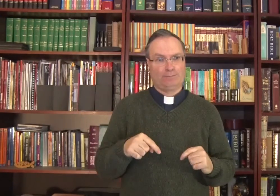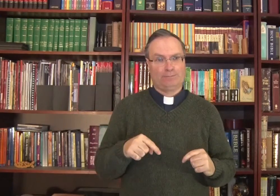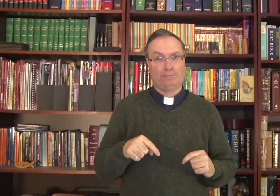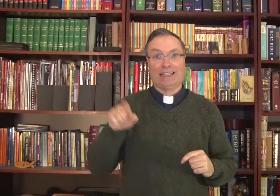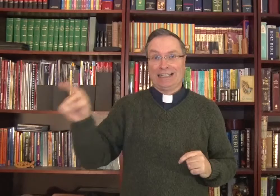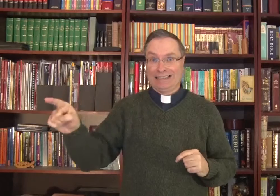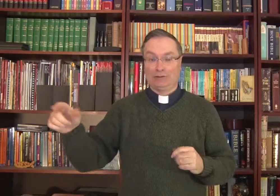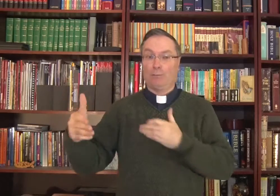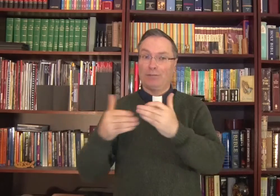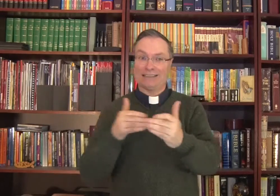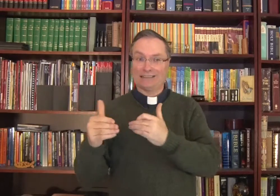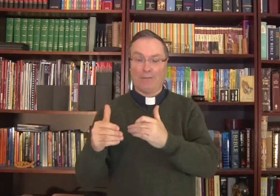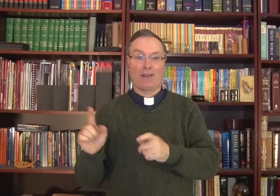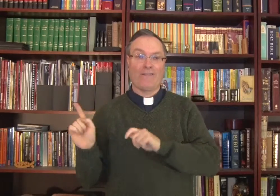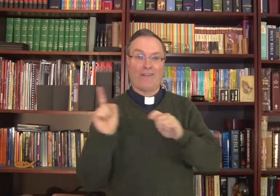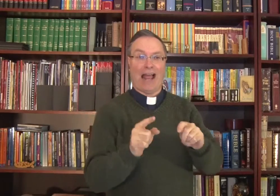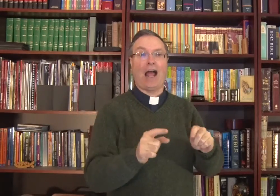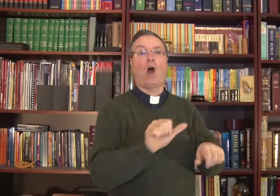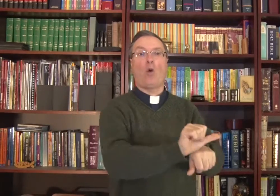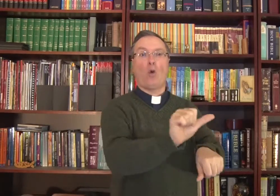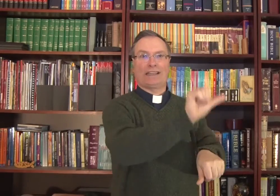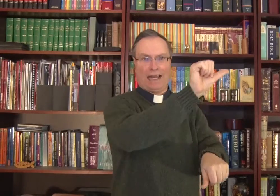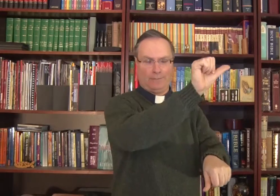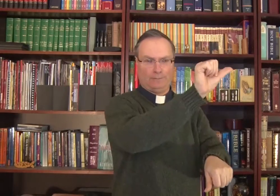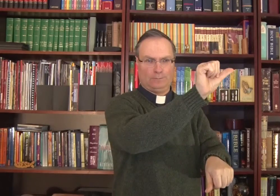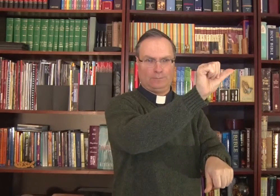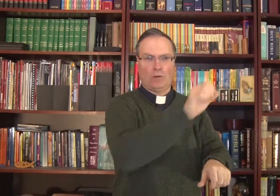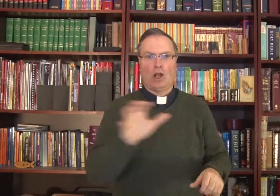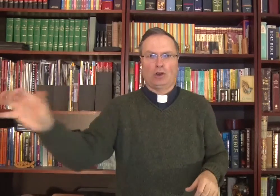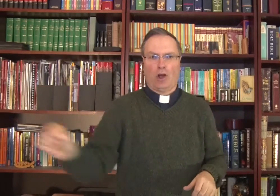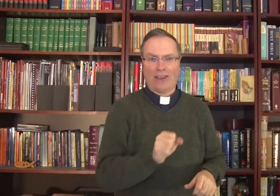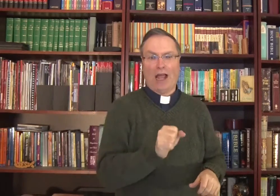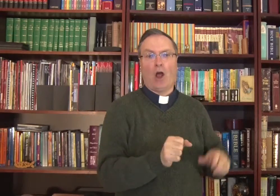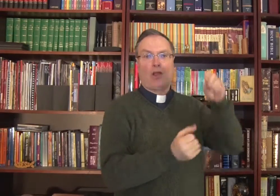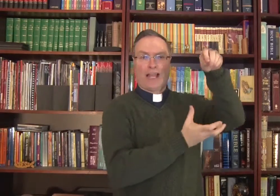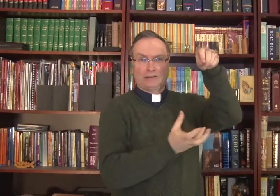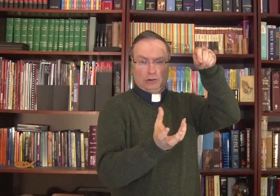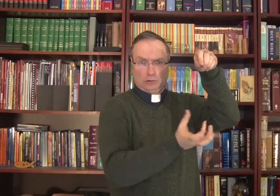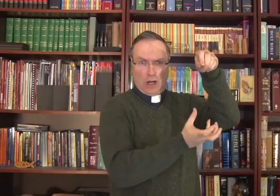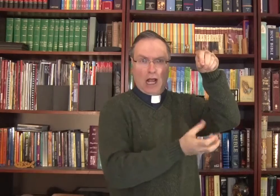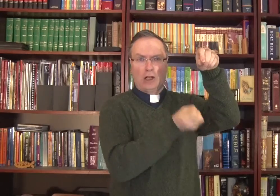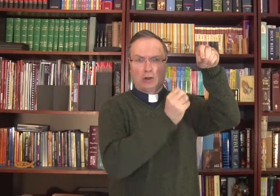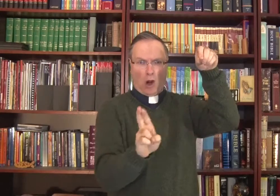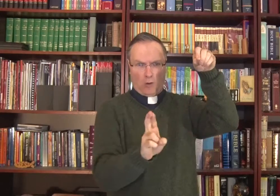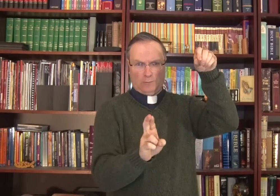Il se plaça vers l’autel, tenant un encensoir d’or.